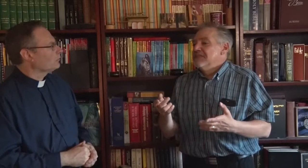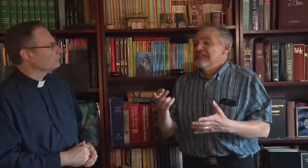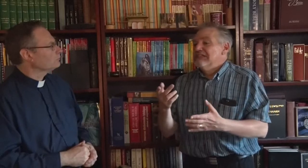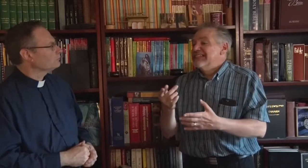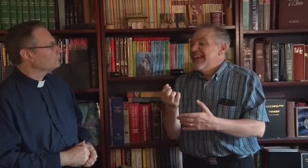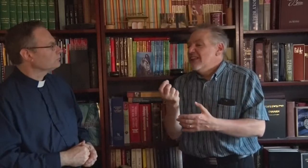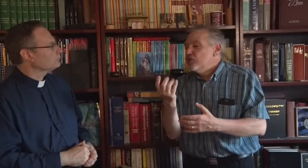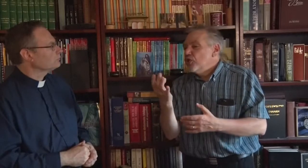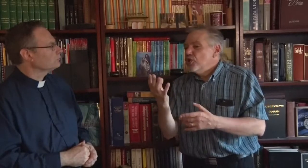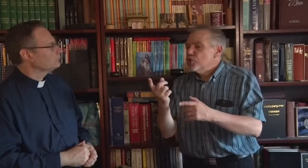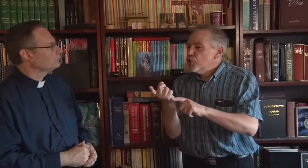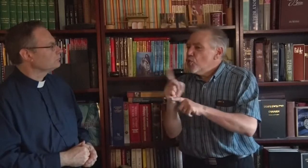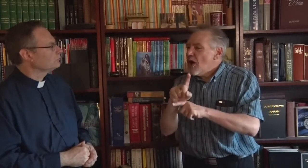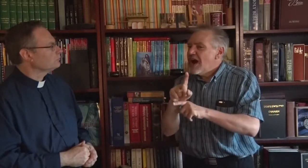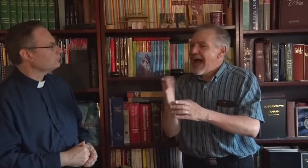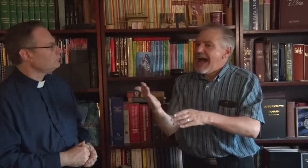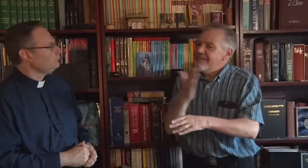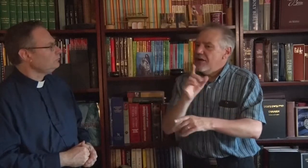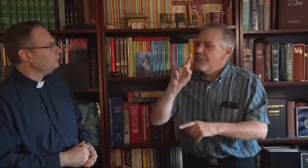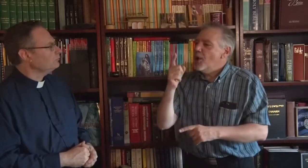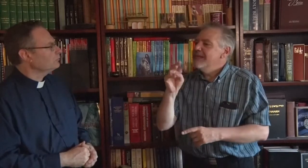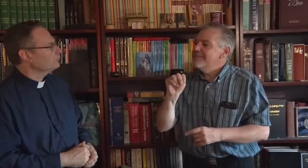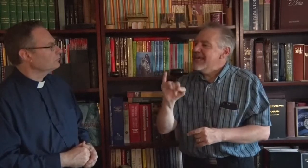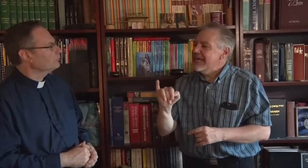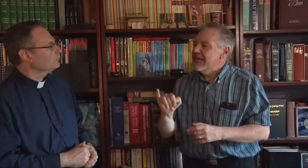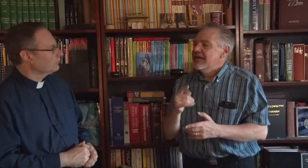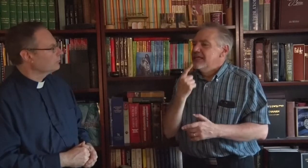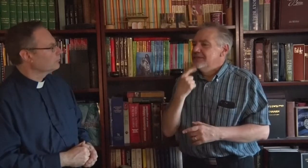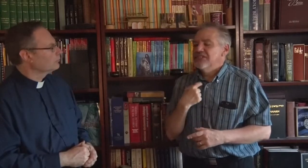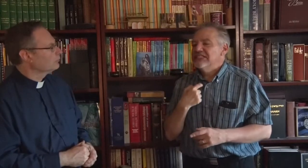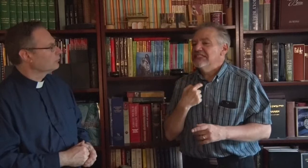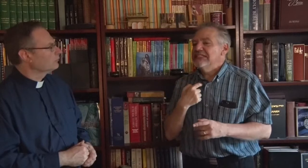Et quelques jours avant le premier mai… Il me dit…